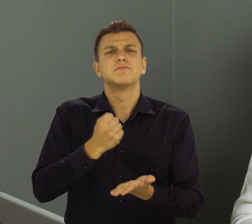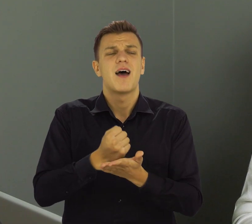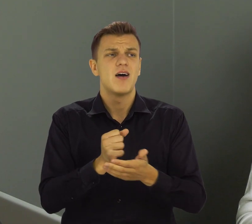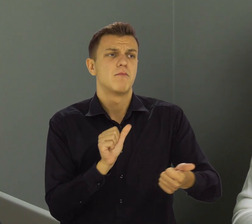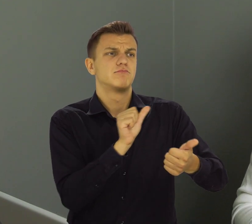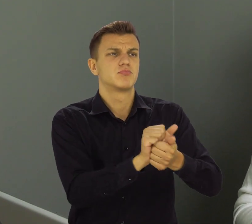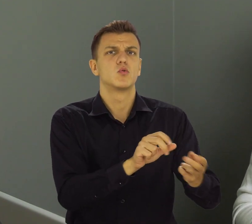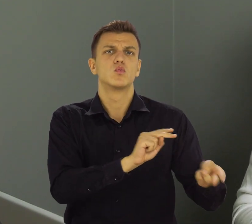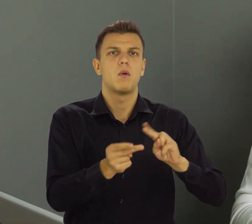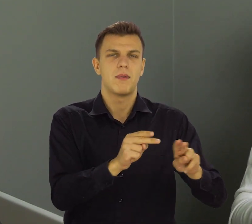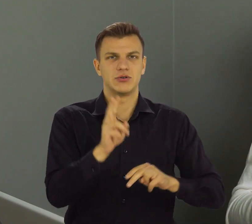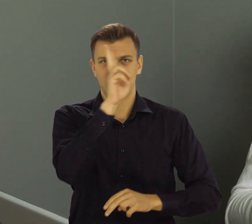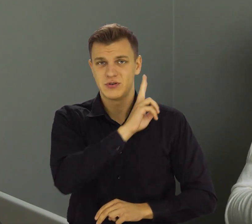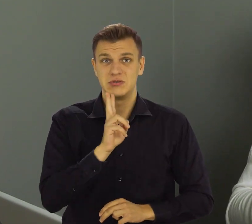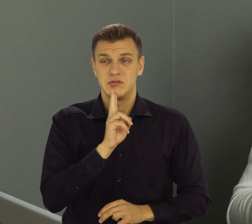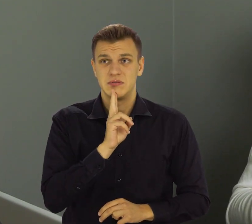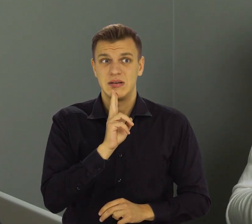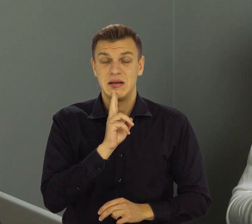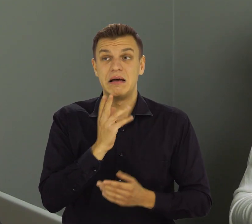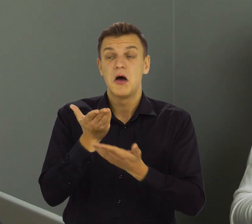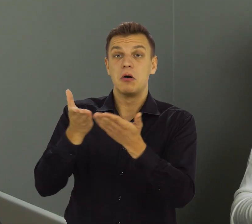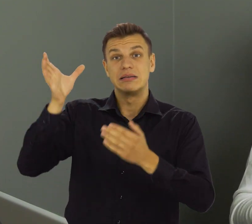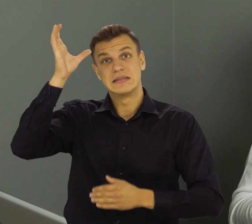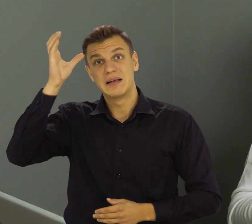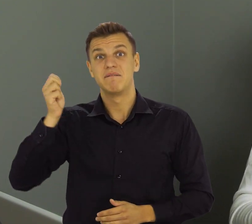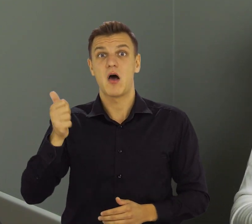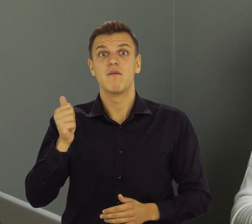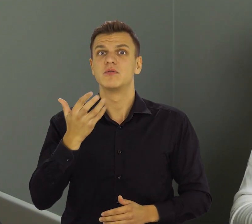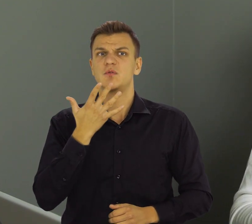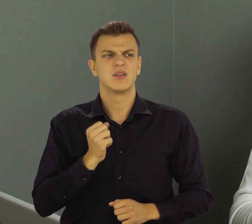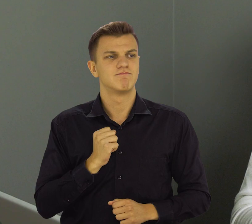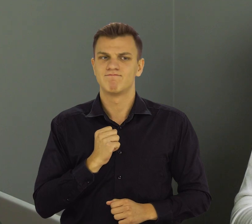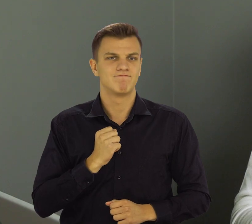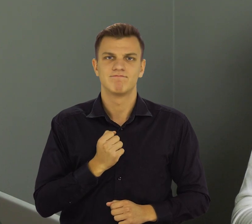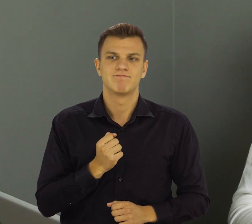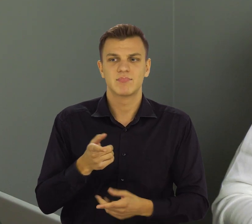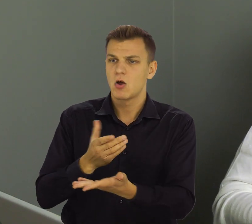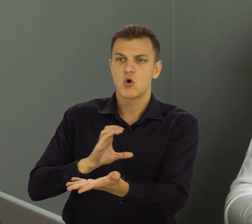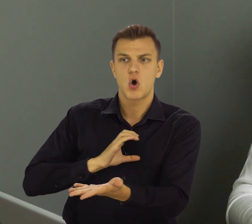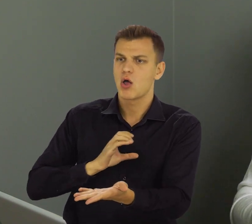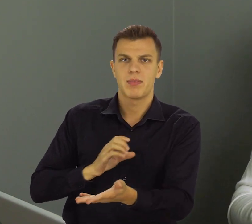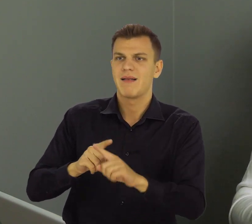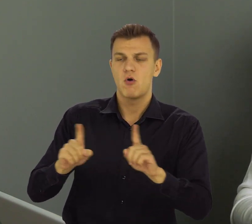Prawdę mówiąc, wiele osób uważa, że jest to dosyć obciążające dzieci podejście, i że trzeba to zmienić.